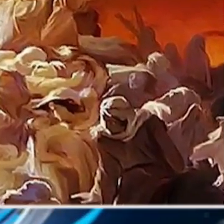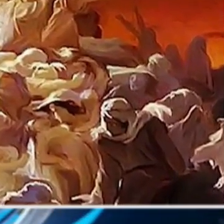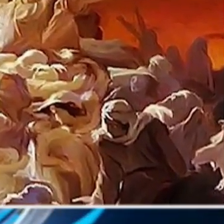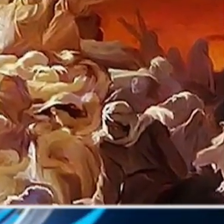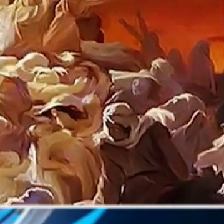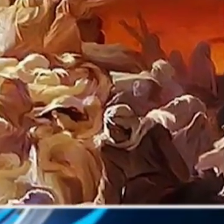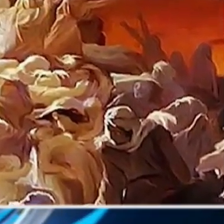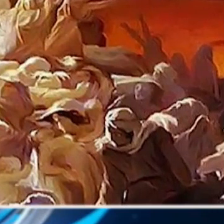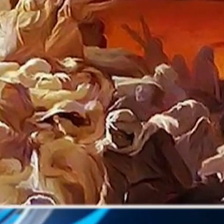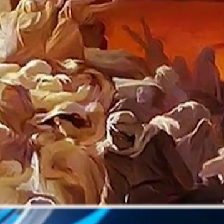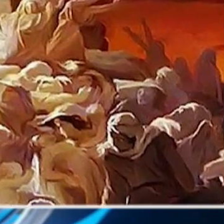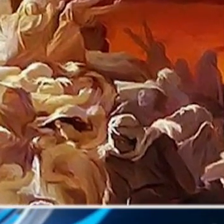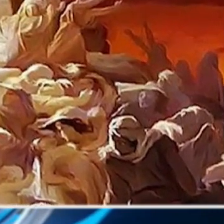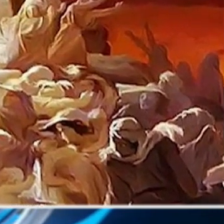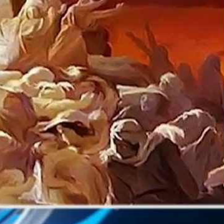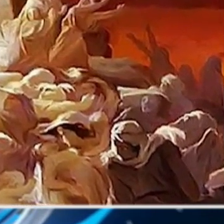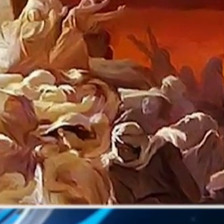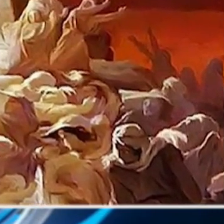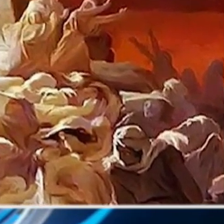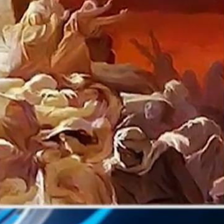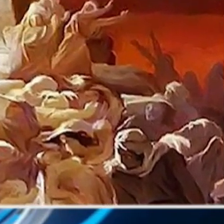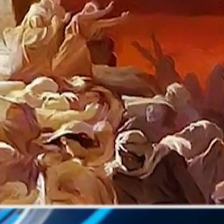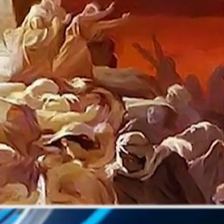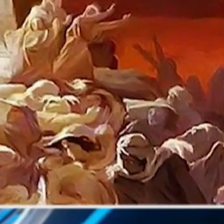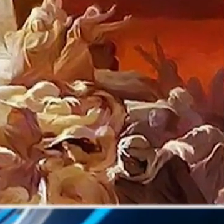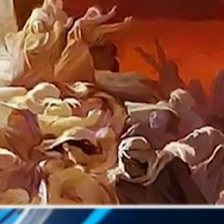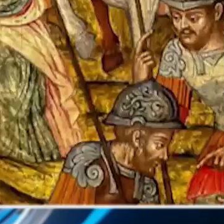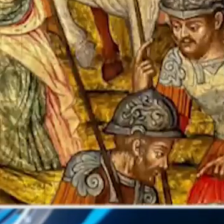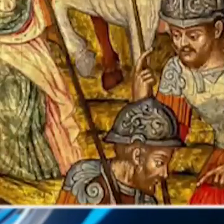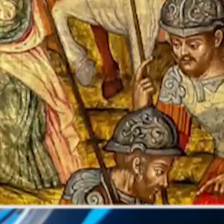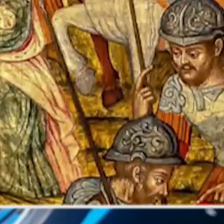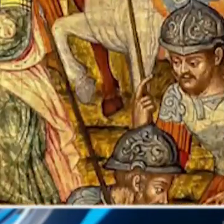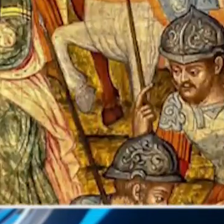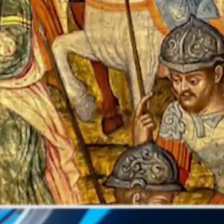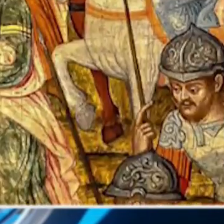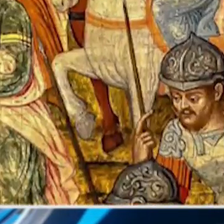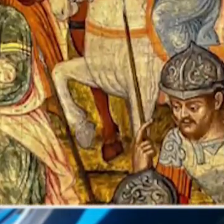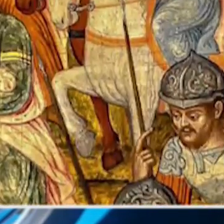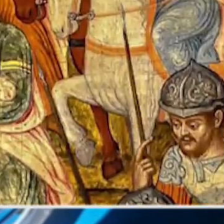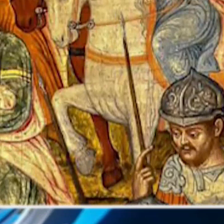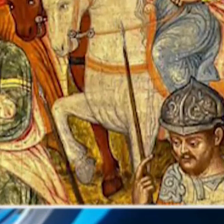громким голосом или или ломасовых Вани то есть боже боже мой для чего ты меня